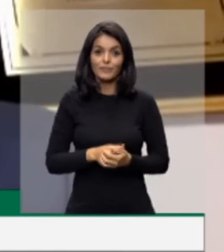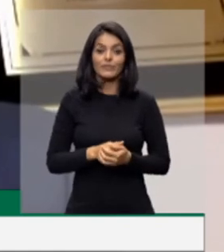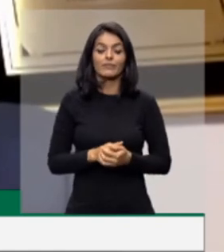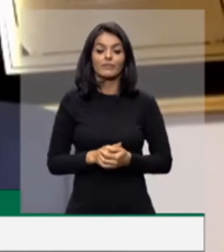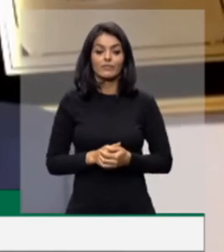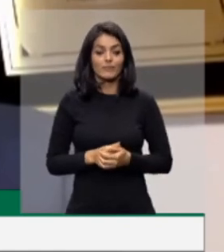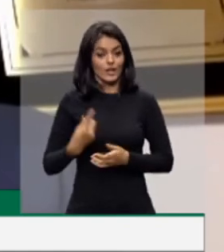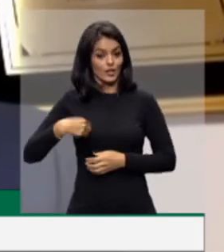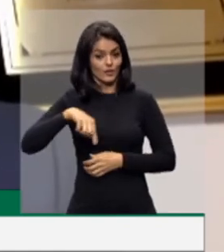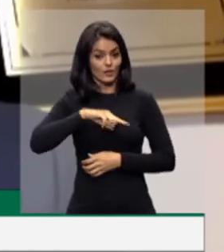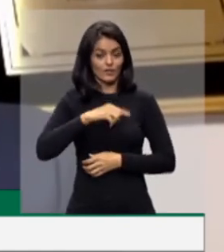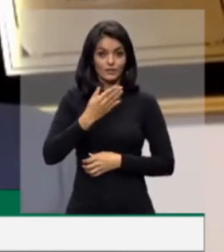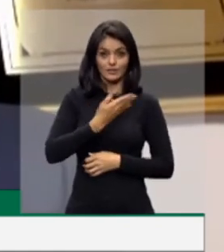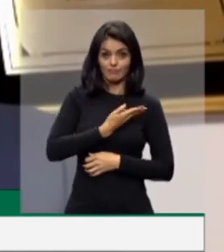VOTAÇÃO DA HISTÓRIA DA